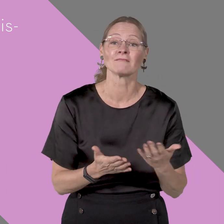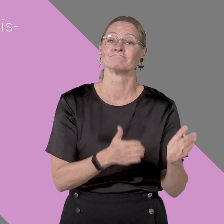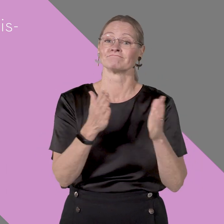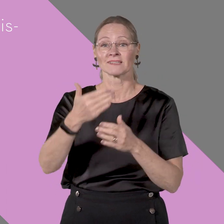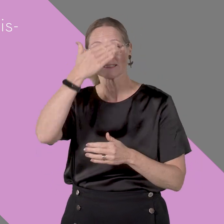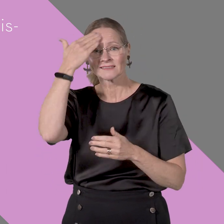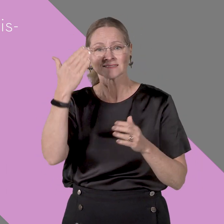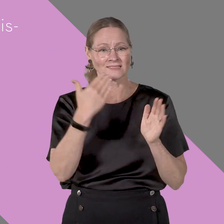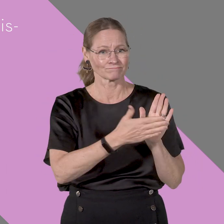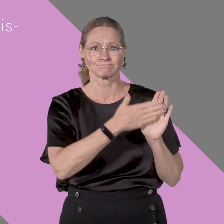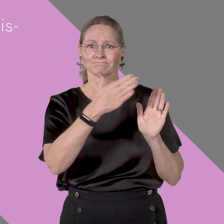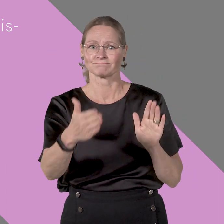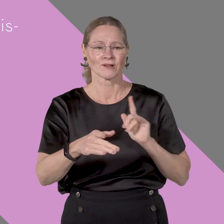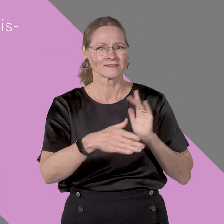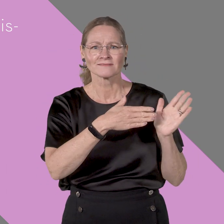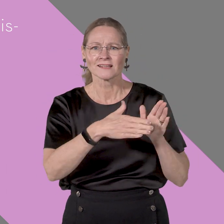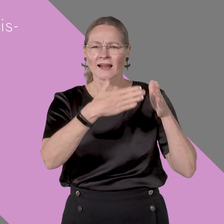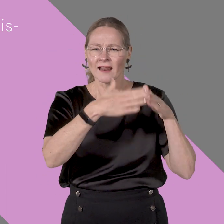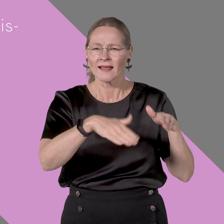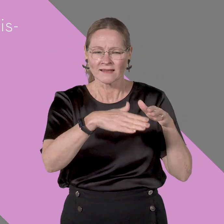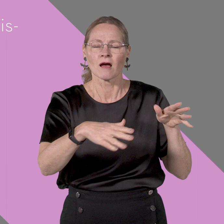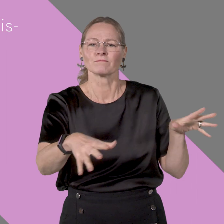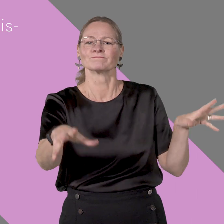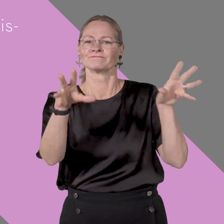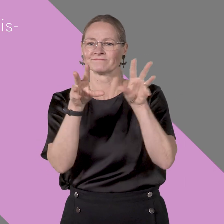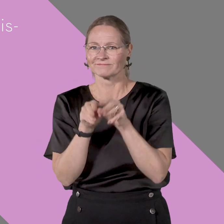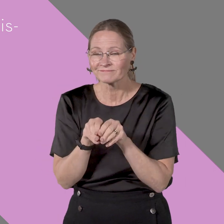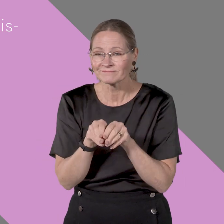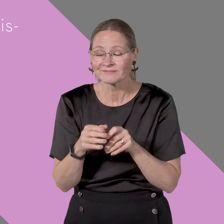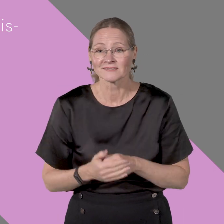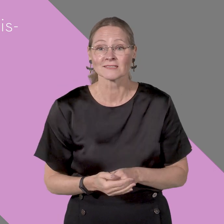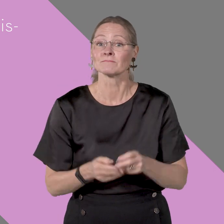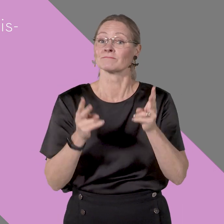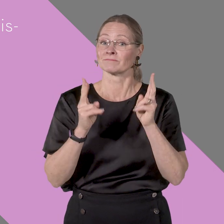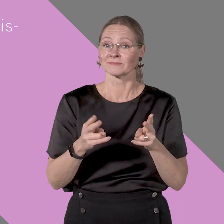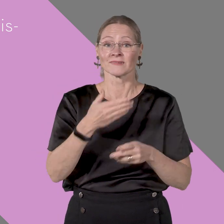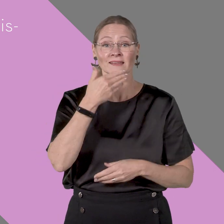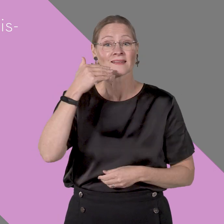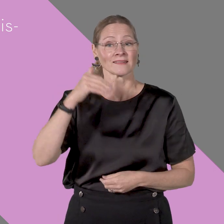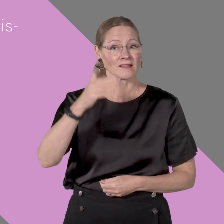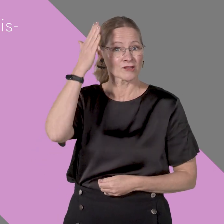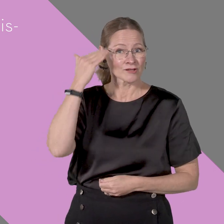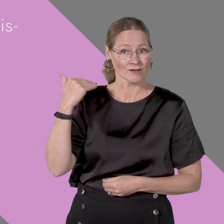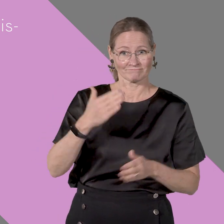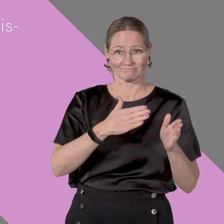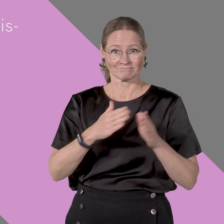koontia kesän aikana järjestetyistä leireistä ja Etelä-Koreassa järjestetystä -